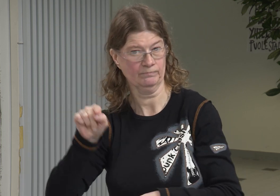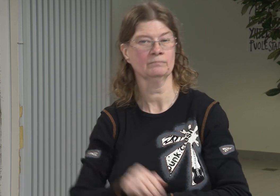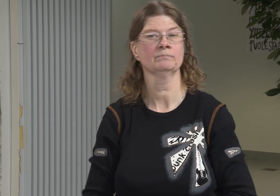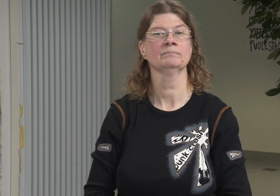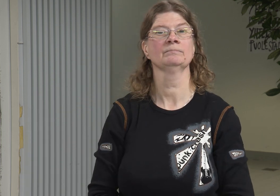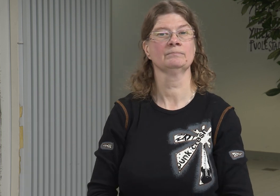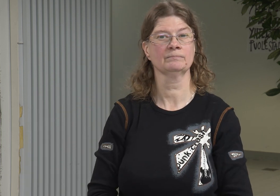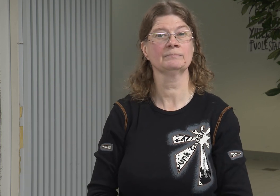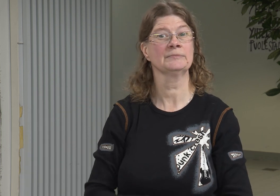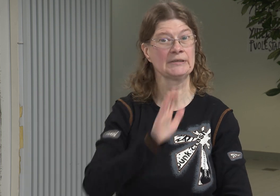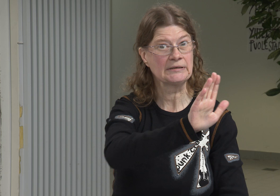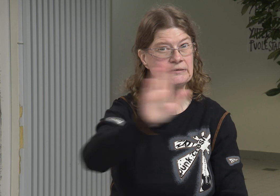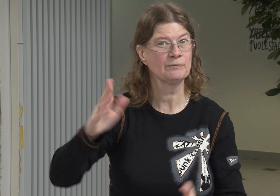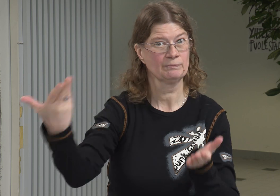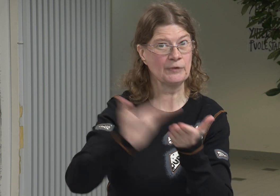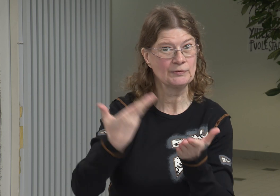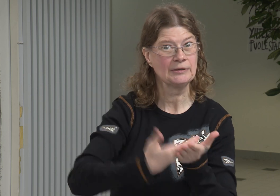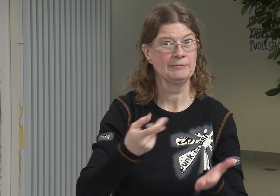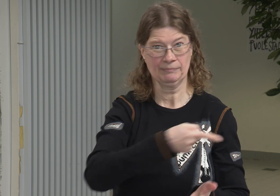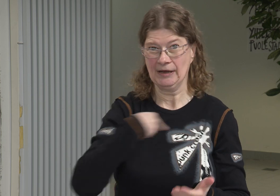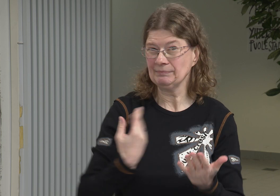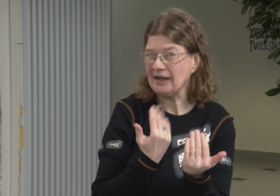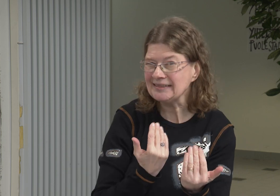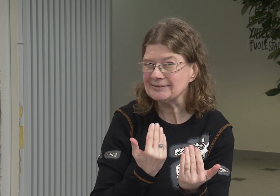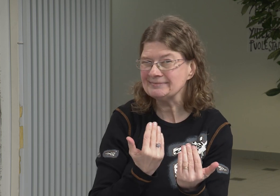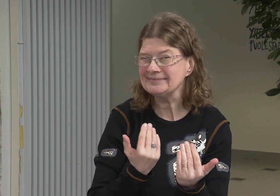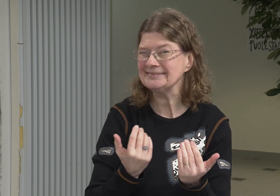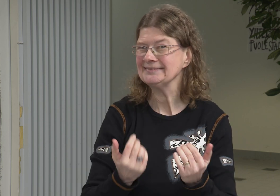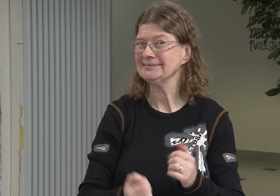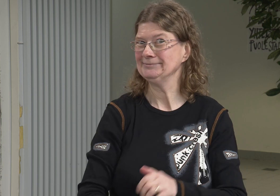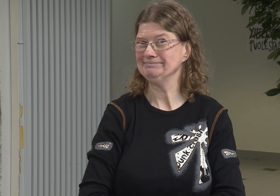Odotamme ehdotuksianne!